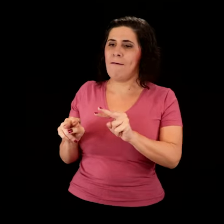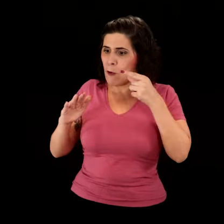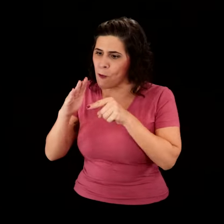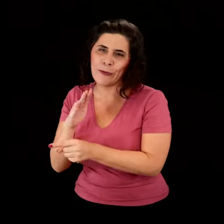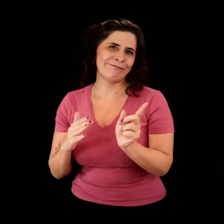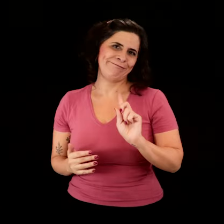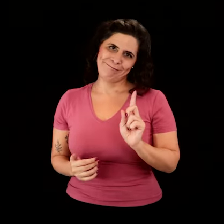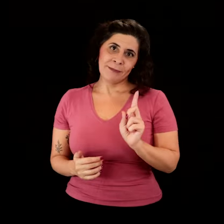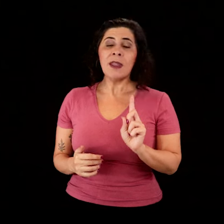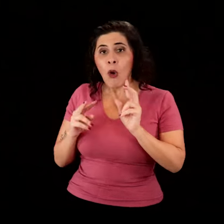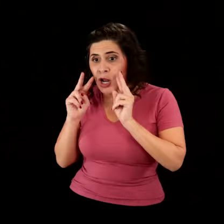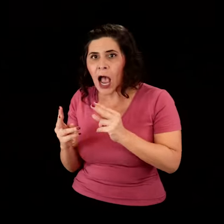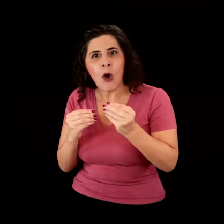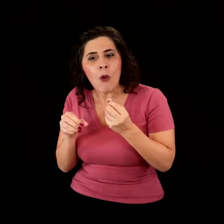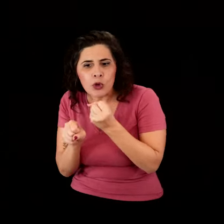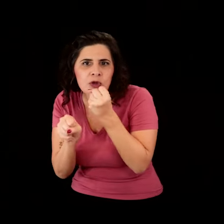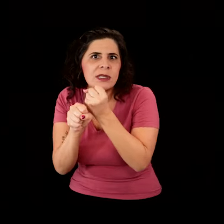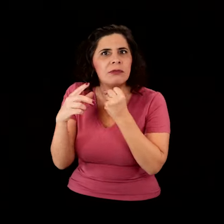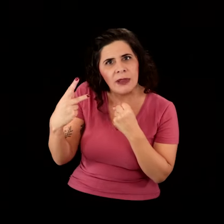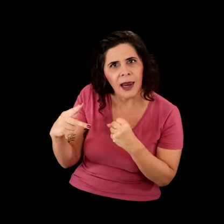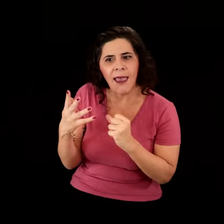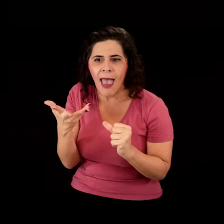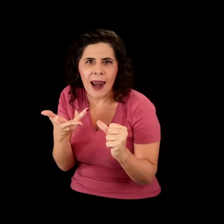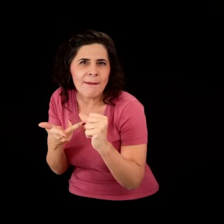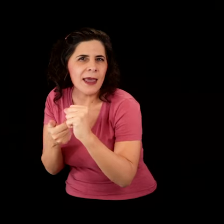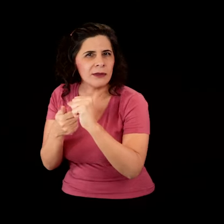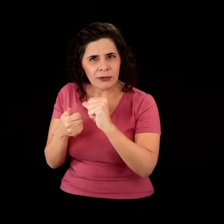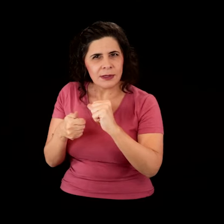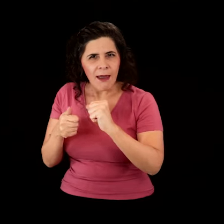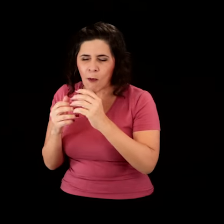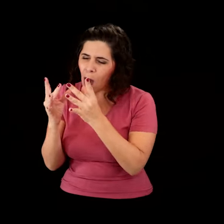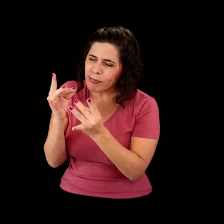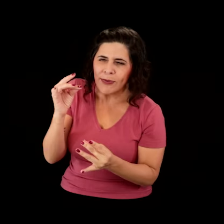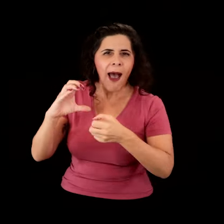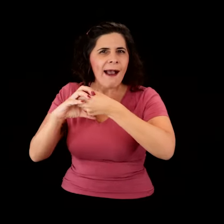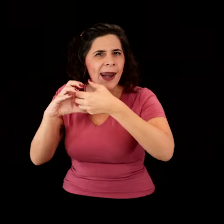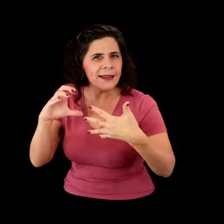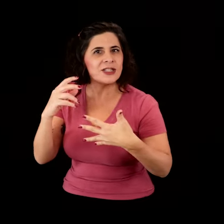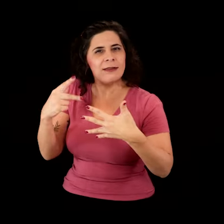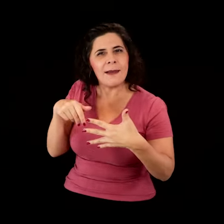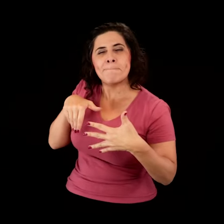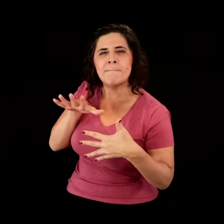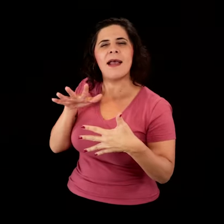e olhar para os aspectos construtivos, materiais, formais que parece ser aquilo em que ele mais se debruçava, se interessava